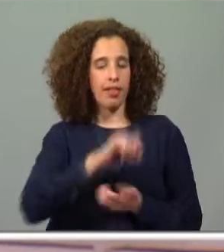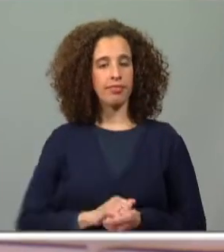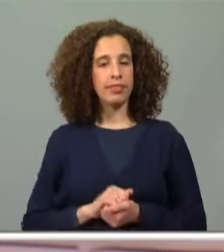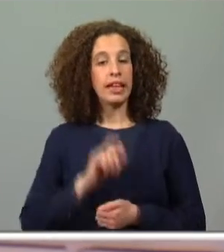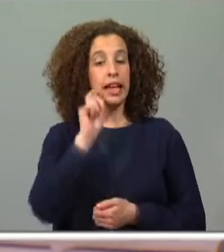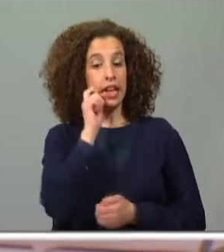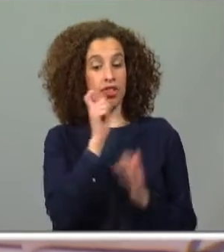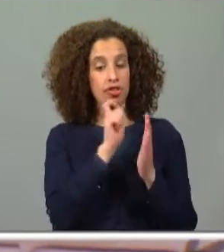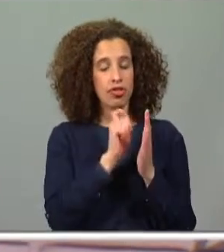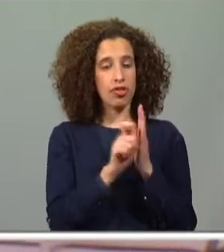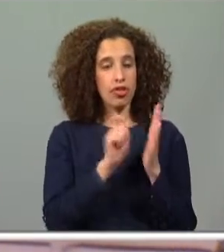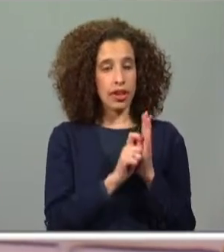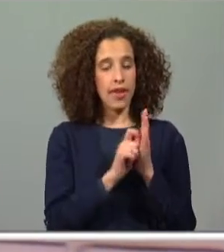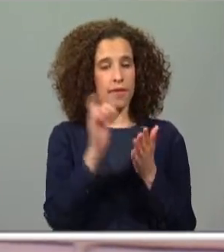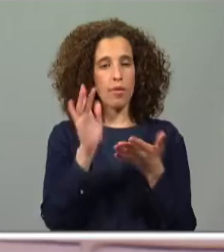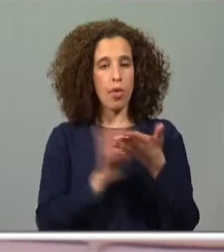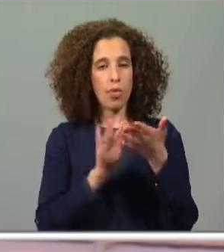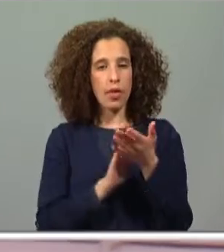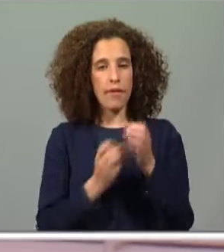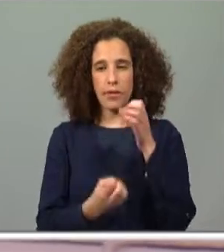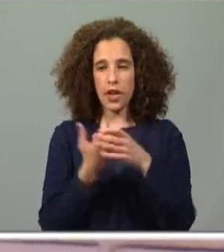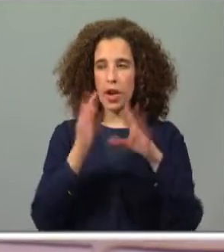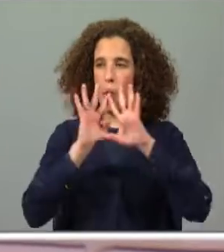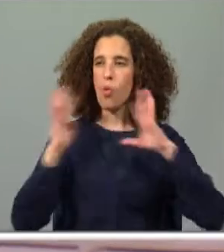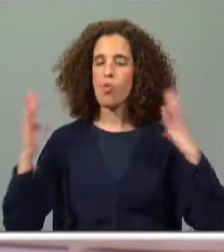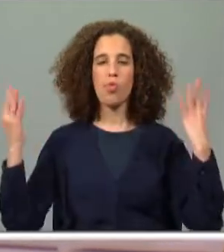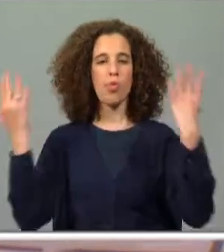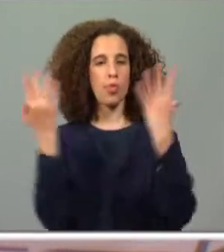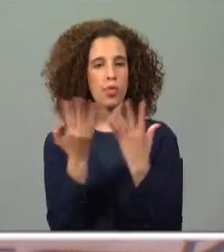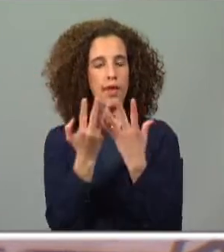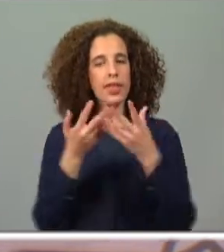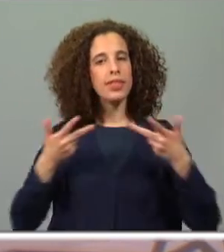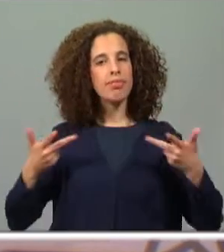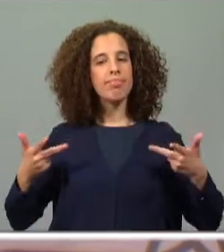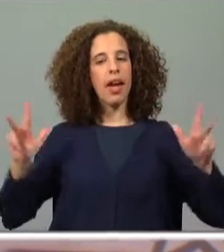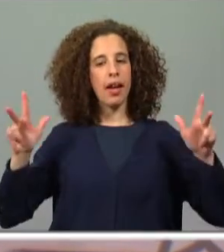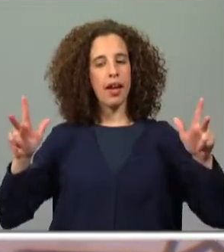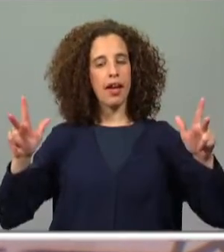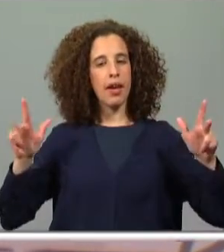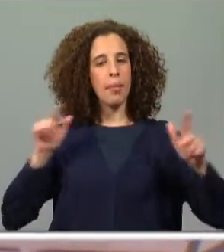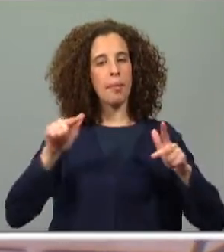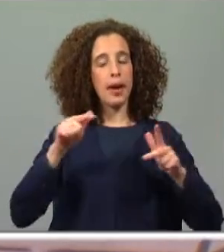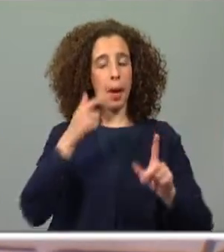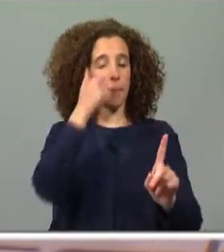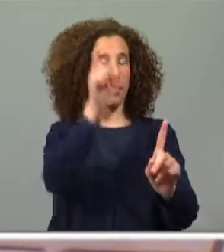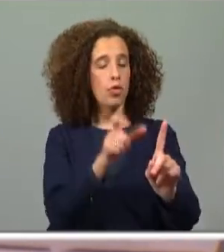escreve um livro cria todo um universo fica disponível para o leitor nele 寫一本書創造一個完整的宇宙可供讀者閱讀